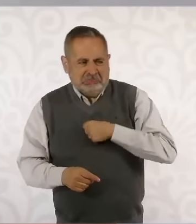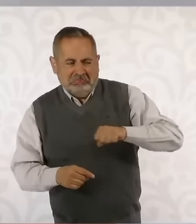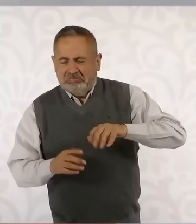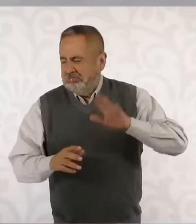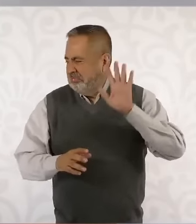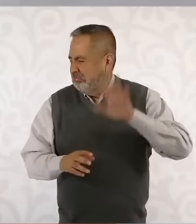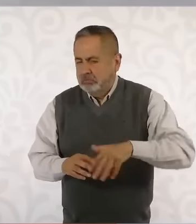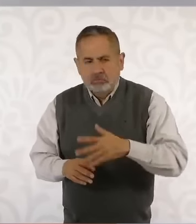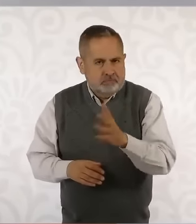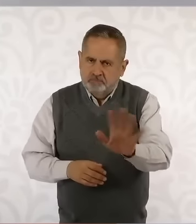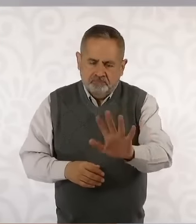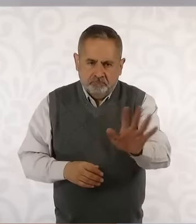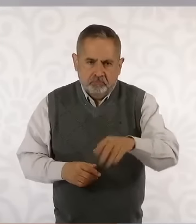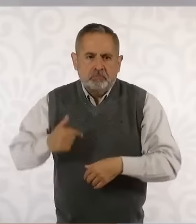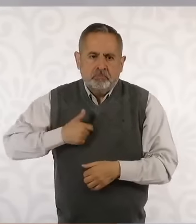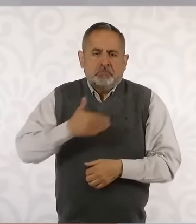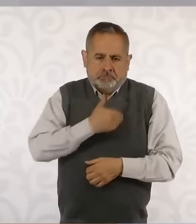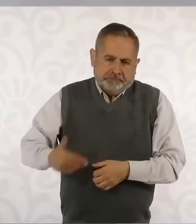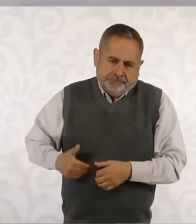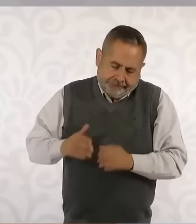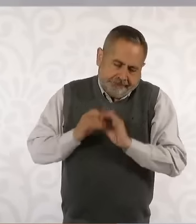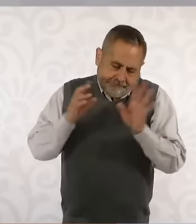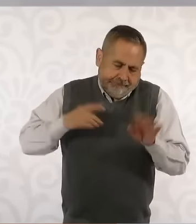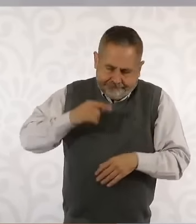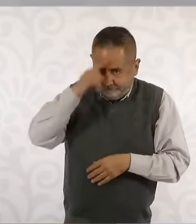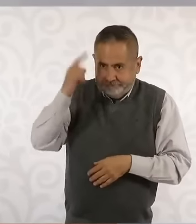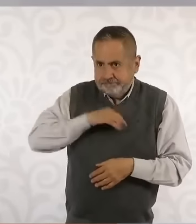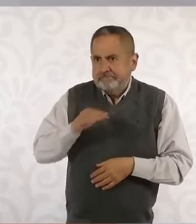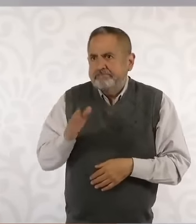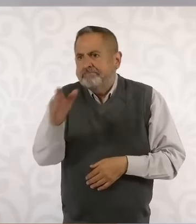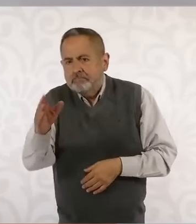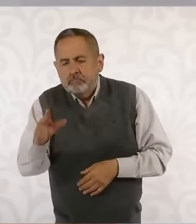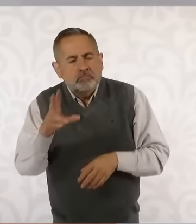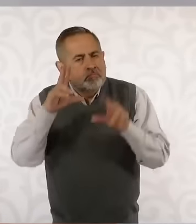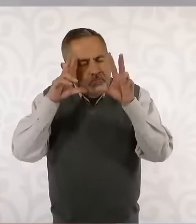como presidenta, pues tengo ciertas facilidades para hacerlo, pero no quiero que sea un privilegio